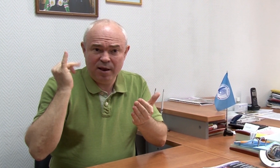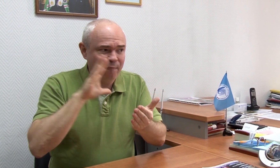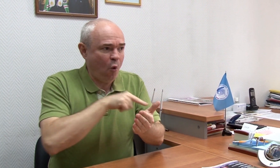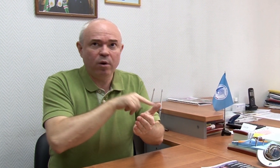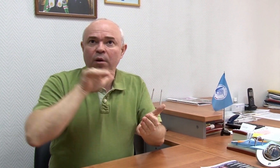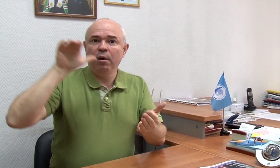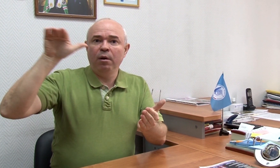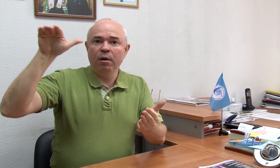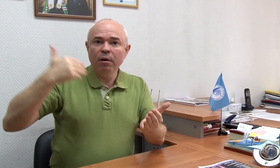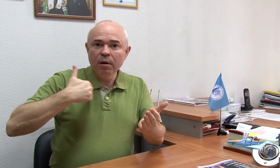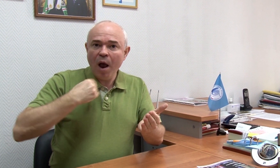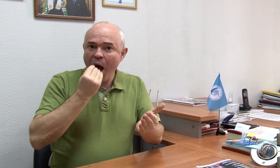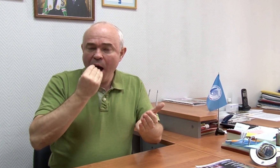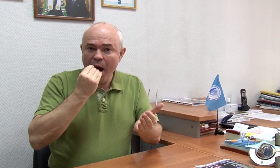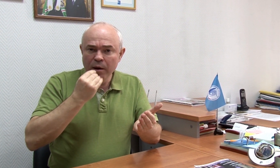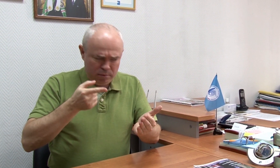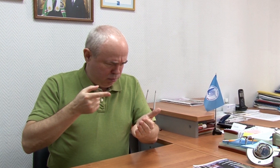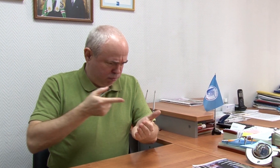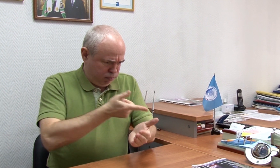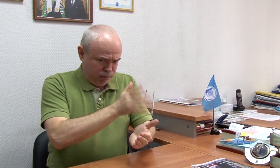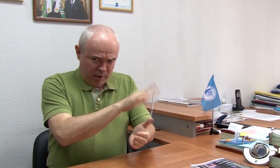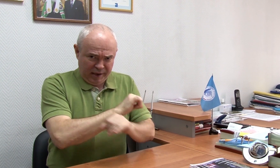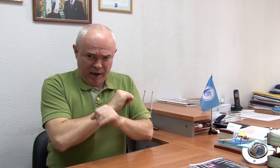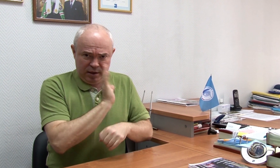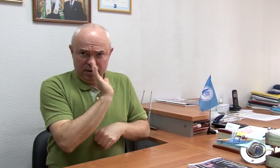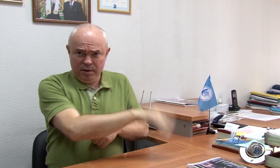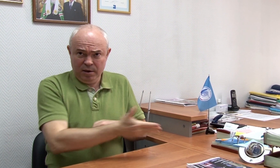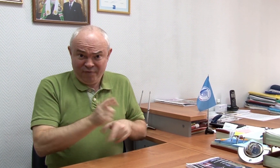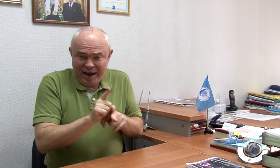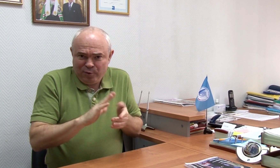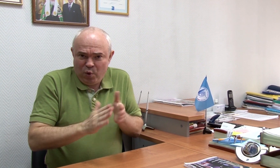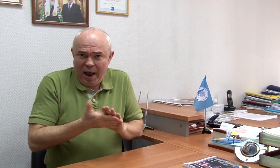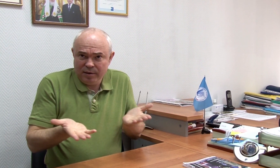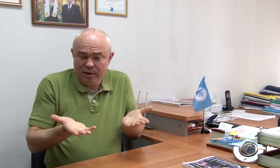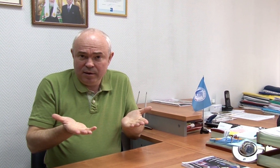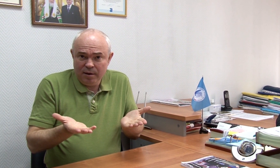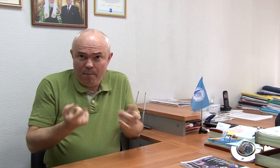ВОГ тоже хотел "кушать", обращался по этому вопросу к арендаторам. Но в "С-инфо" только посмеялись... Вот такая ситуация была.